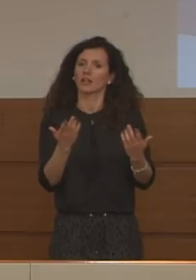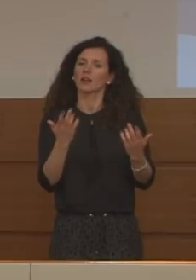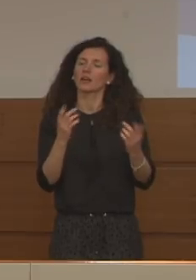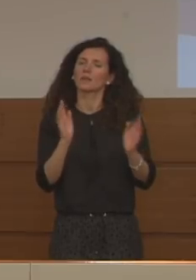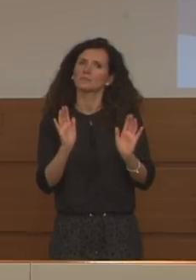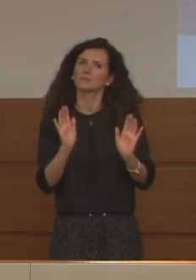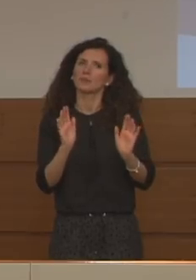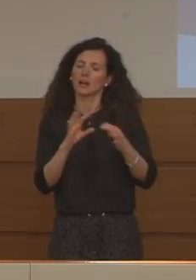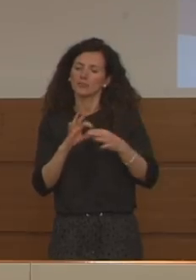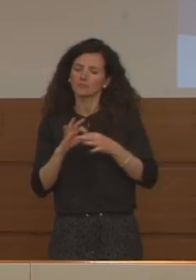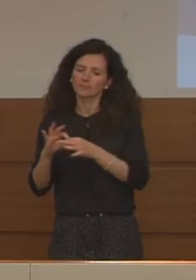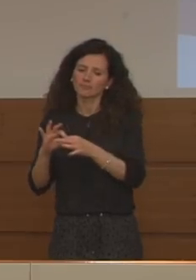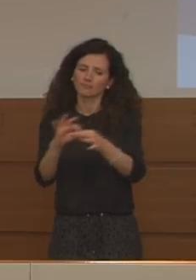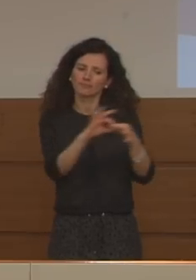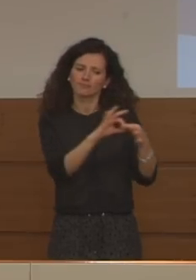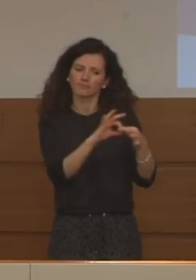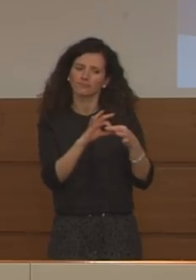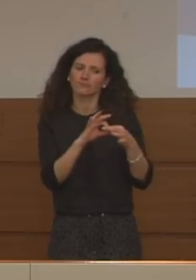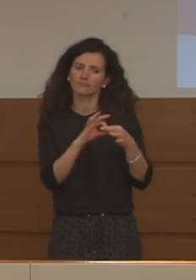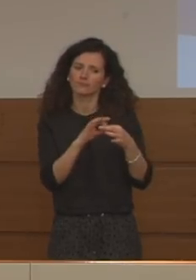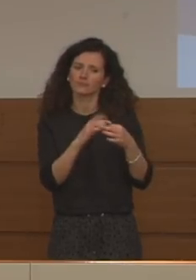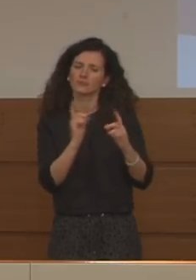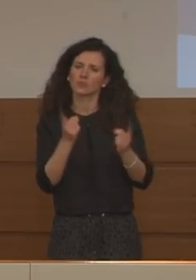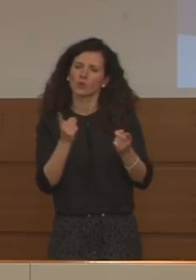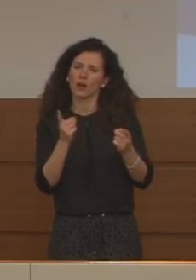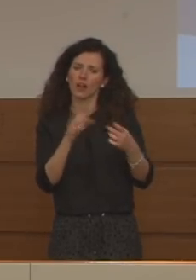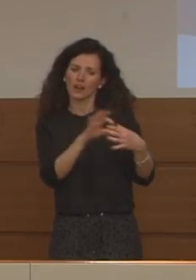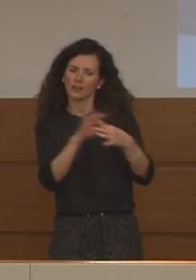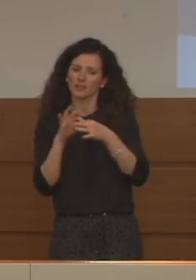interconnessione, di capacità di sviluppare una socialità e dei servizi